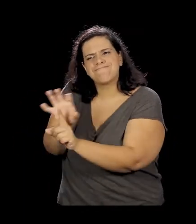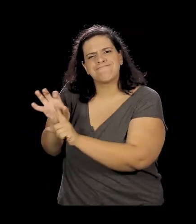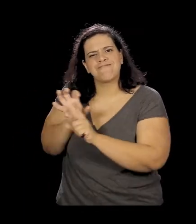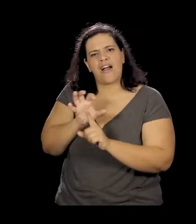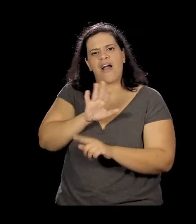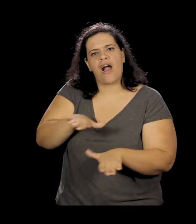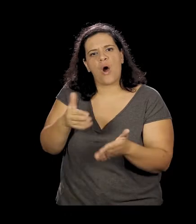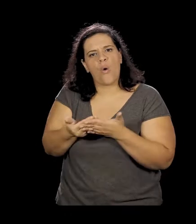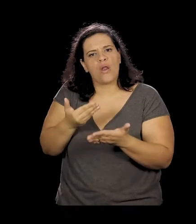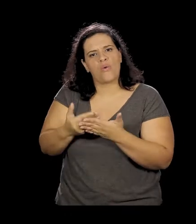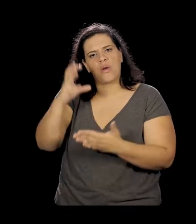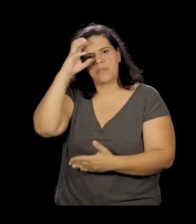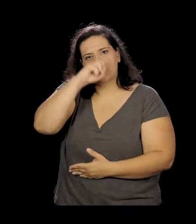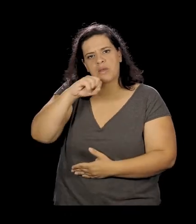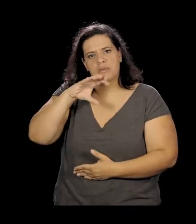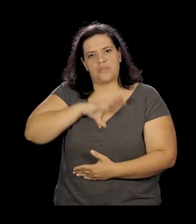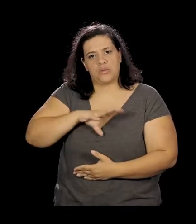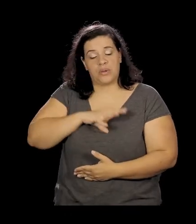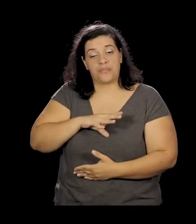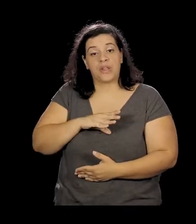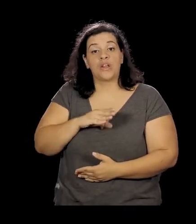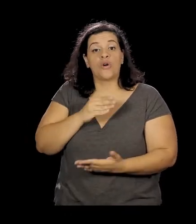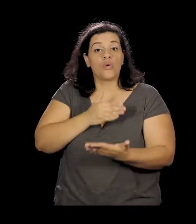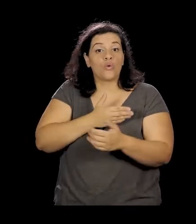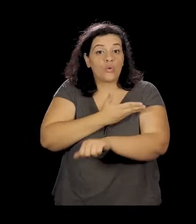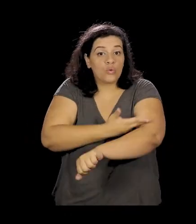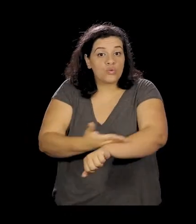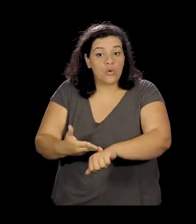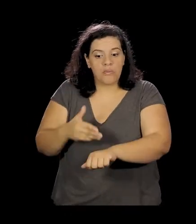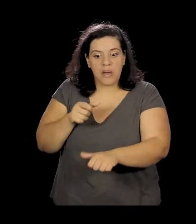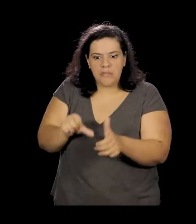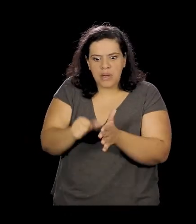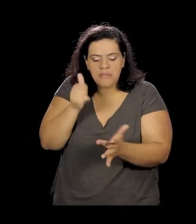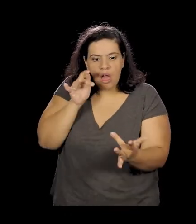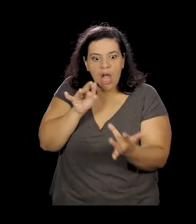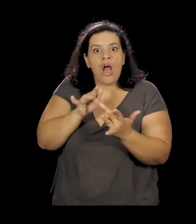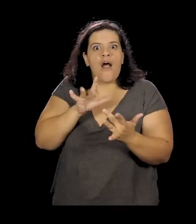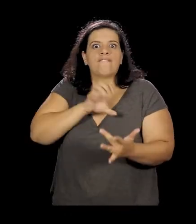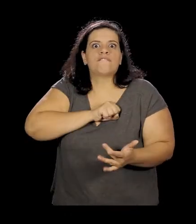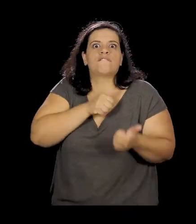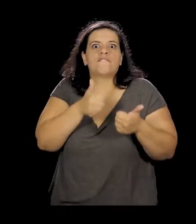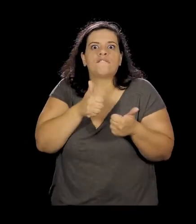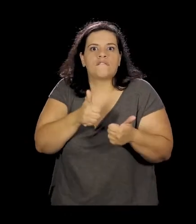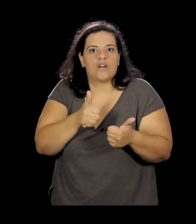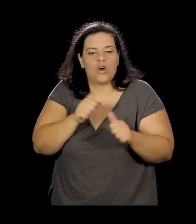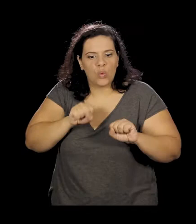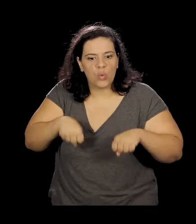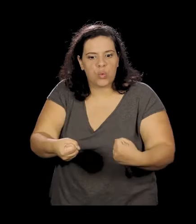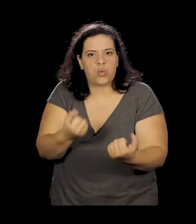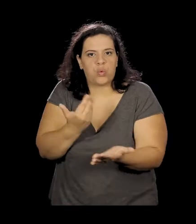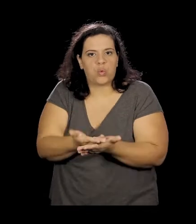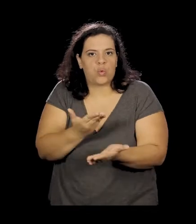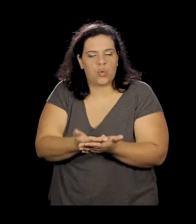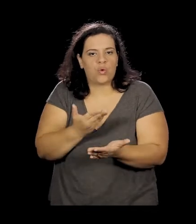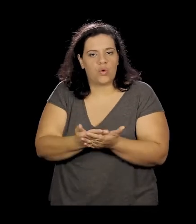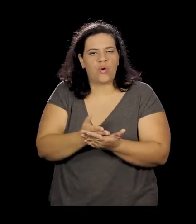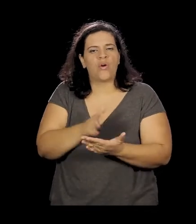Normalmente, depois do primeiro contato, eles adoram, e temos alunos muito dedicados, isso menos agora e mais no passado.